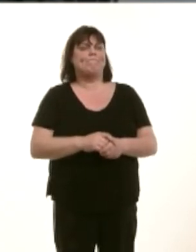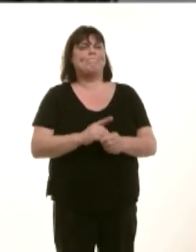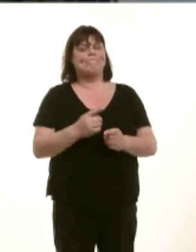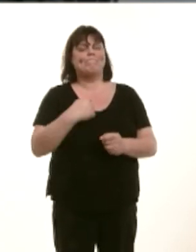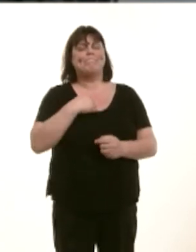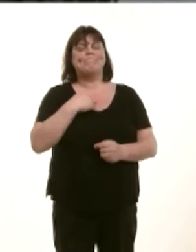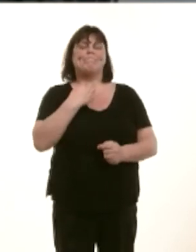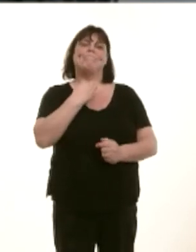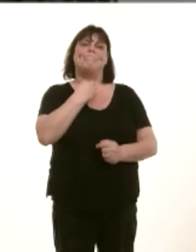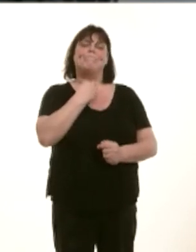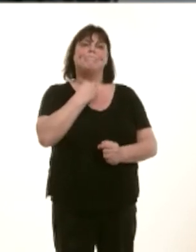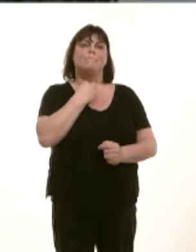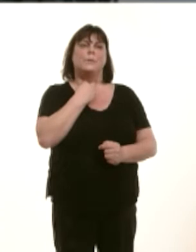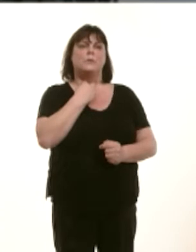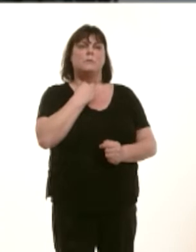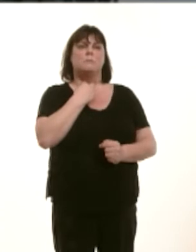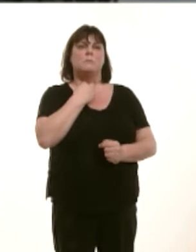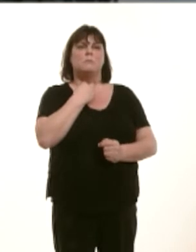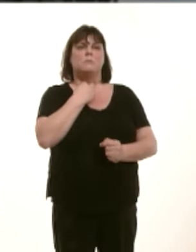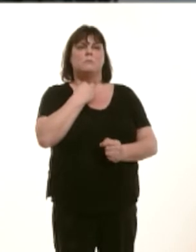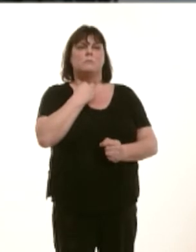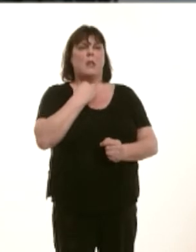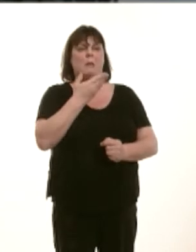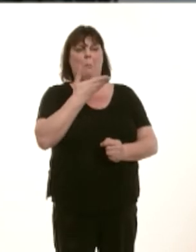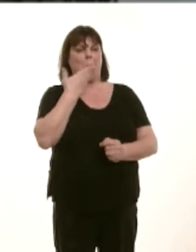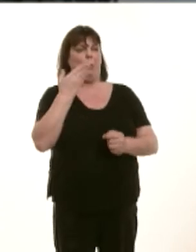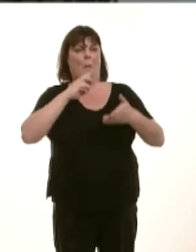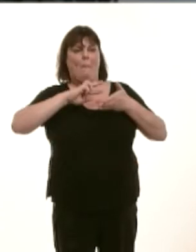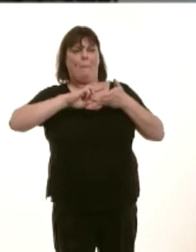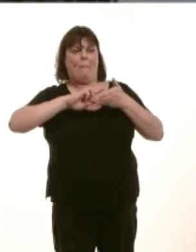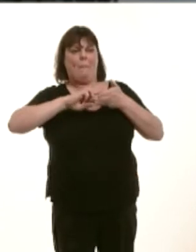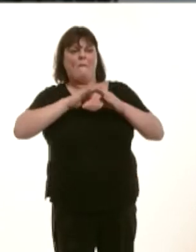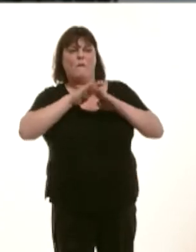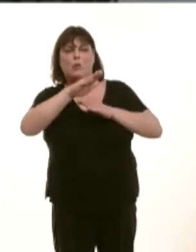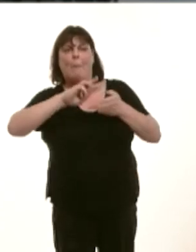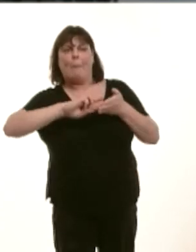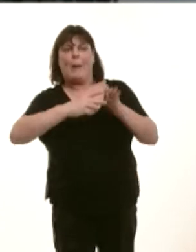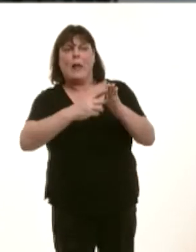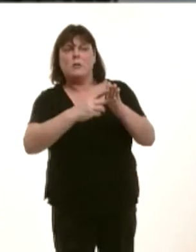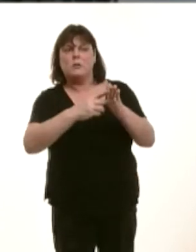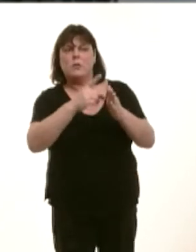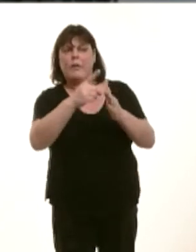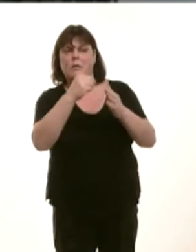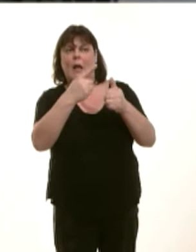nad oes unrhyw gynlluniau ar hyn o bryd, ta beth, i sicrhau bod y lladd-dy yn ailagor.